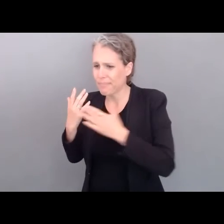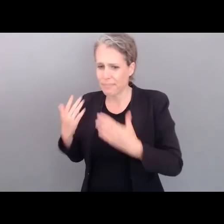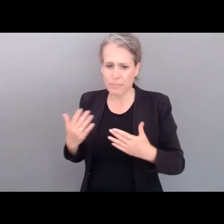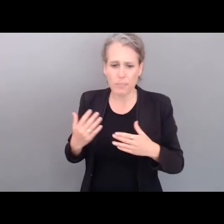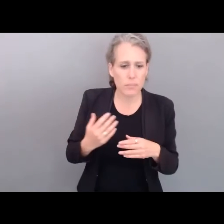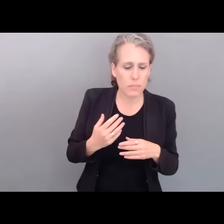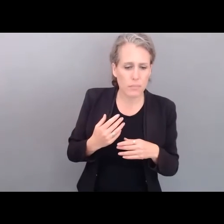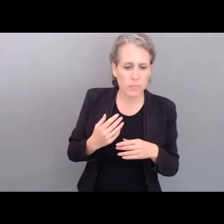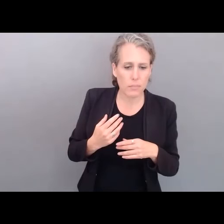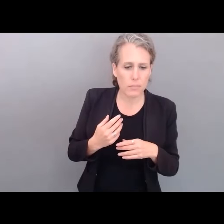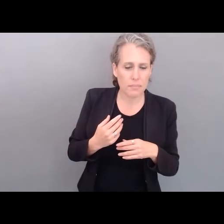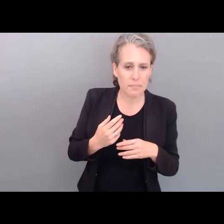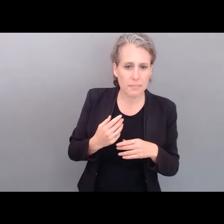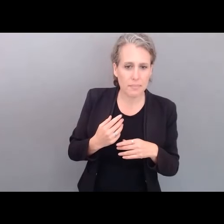Aportará nuevos hallazgos que ayudarán a defender nuevos temas, así como a hacer realidad la